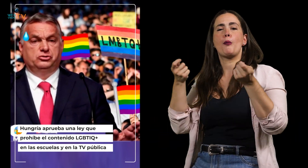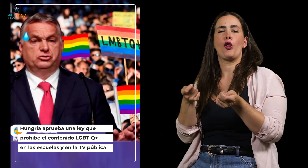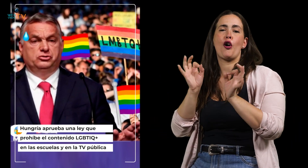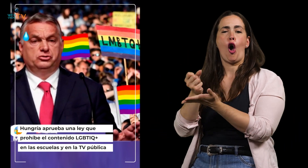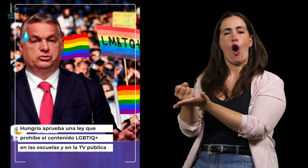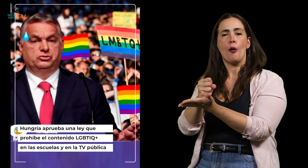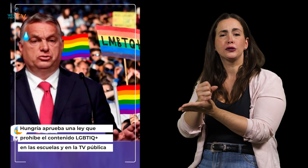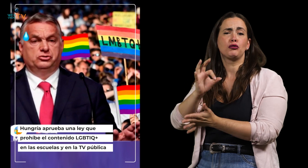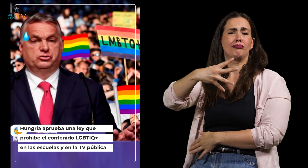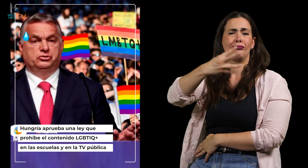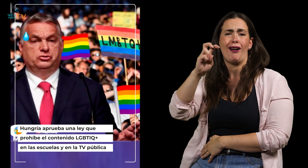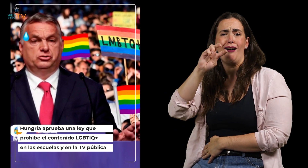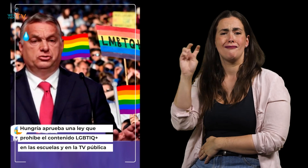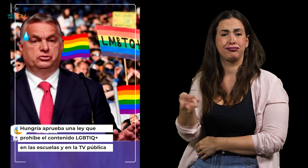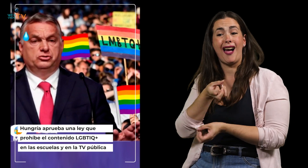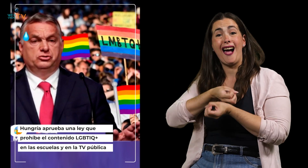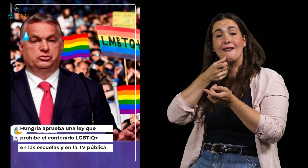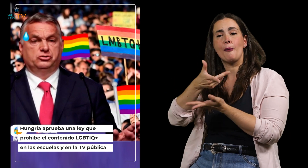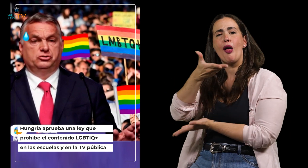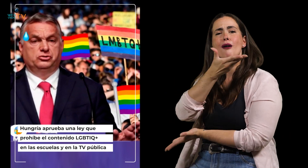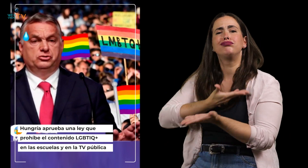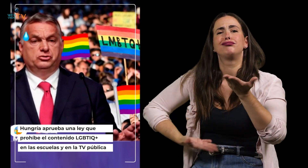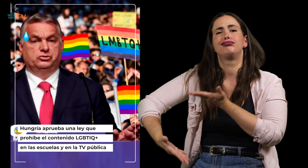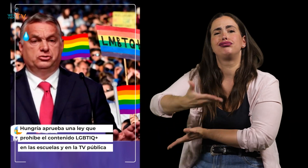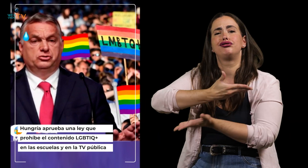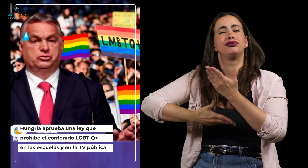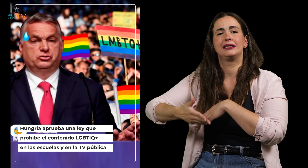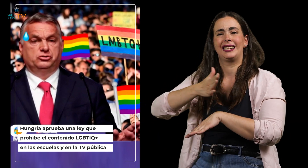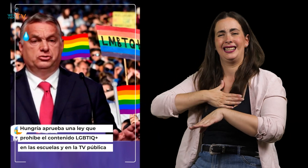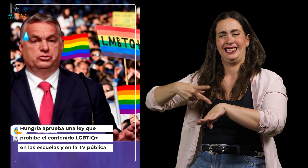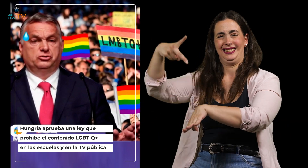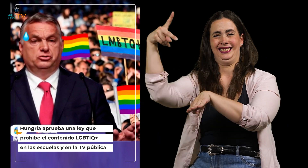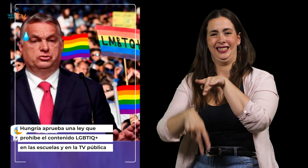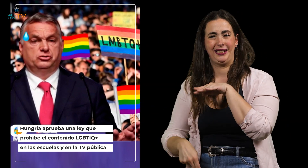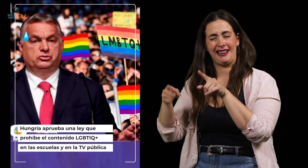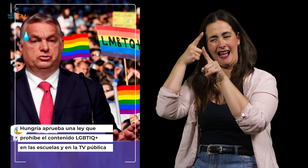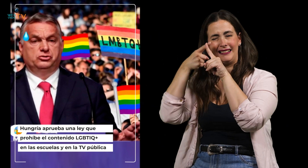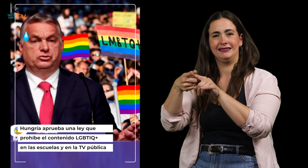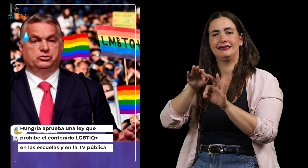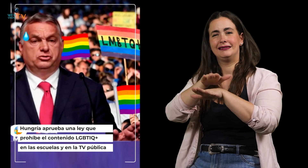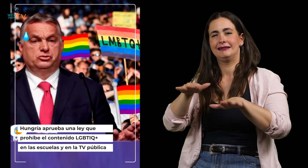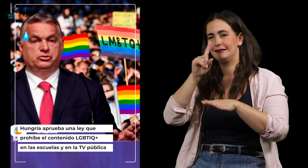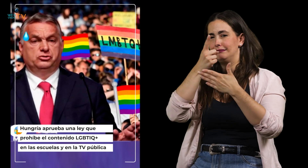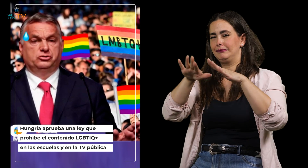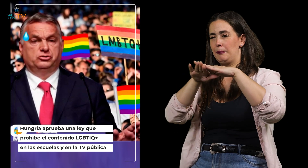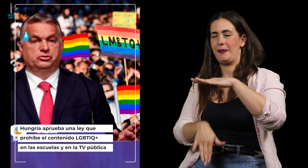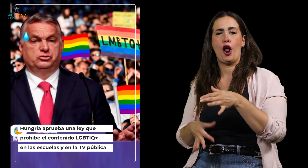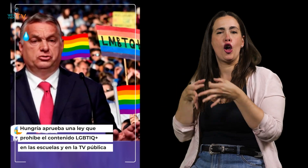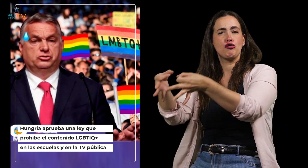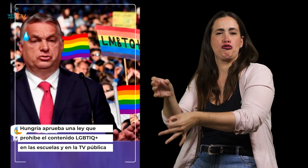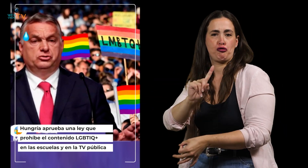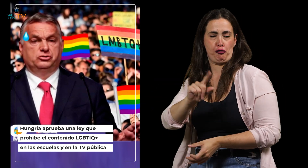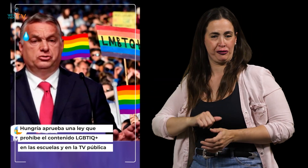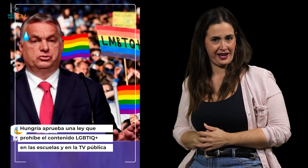que pueda ser vista como una promoción de la homosexualidad con menores de 18 años.